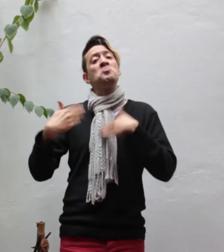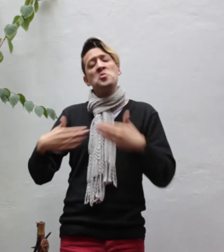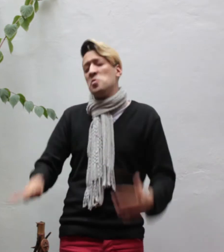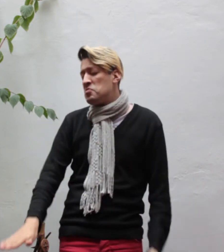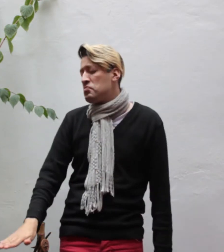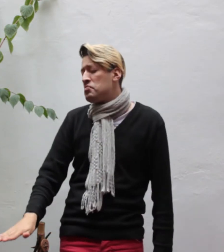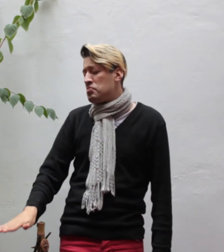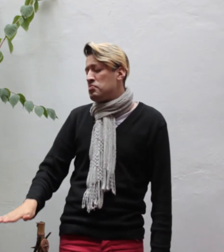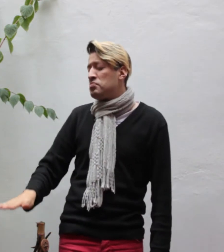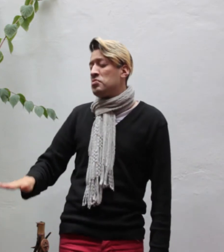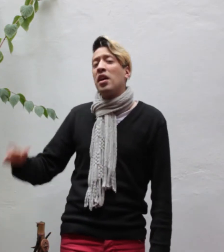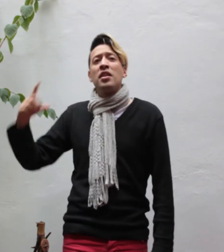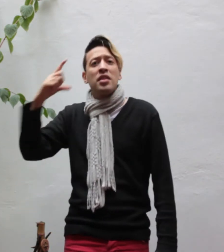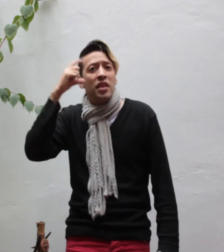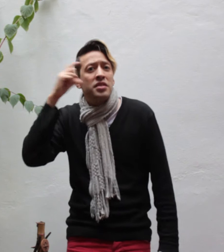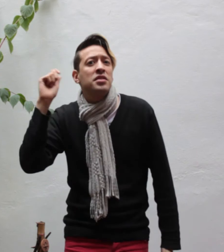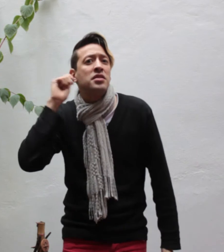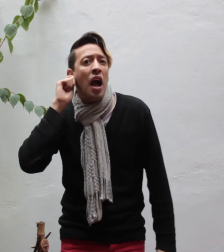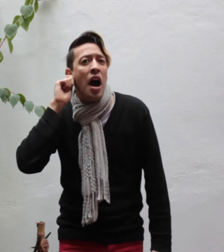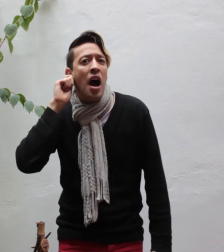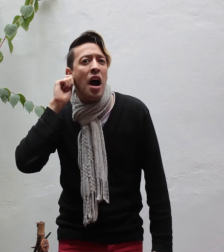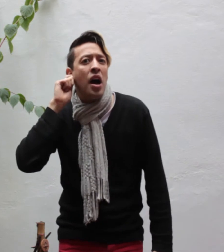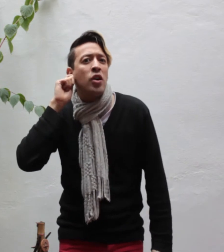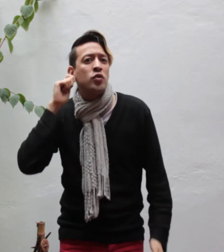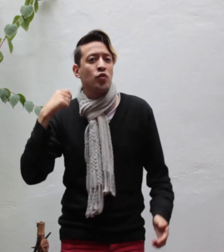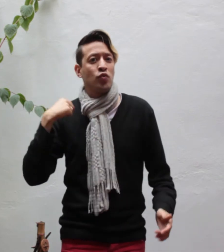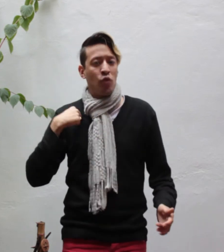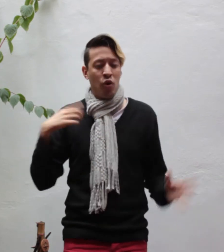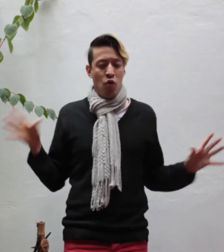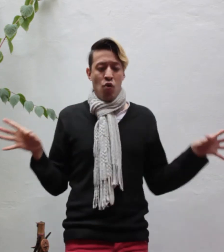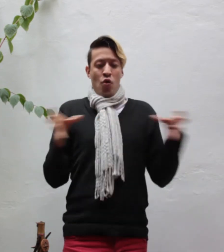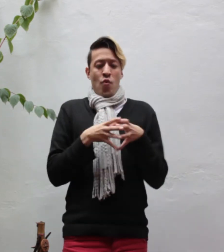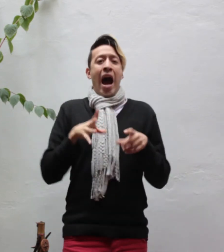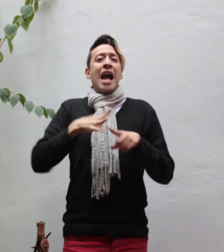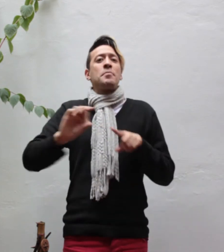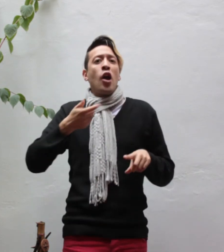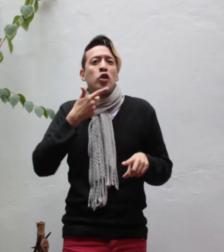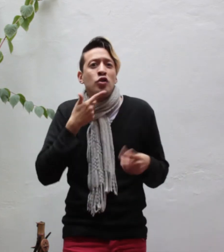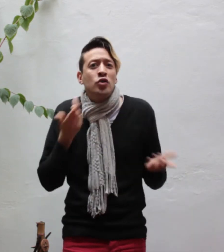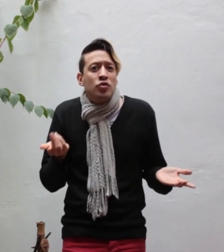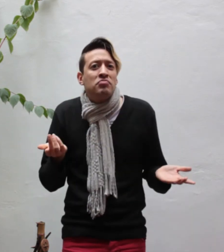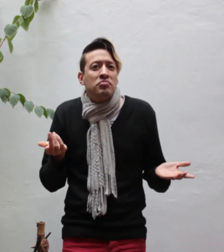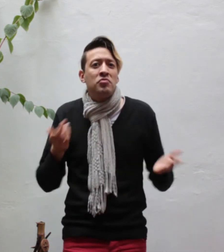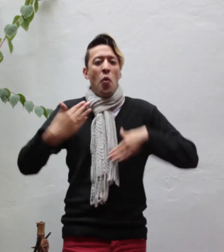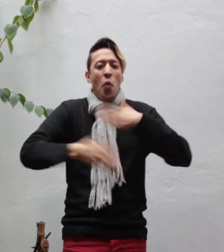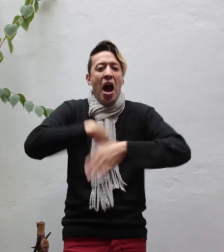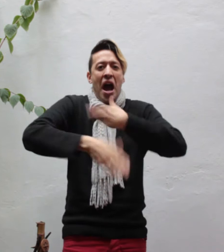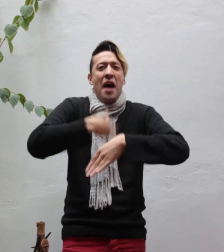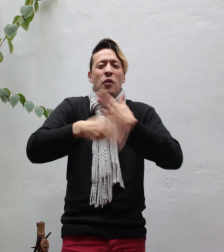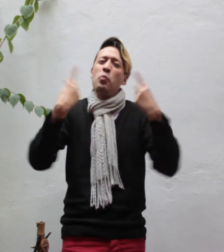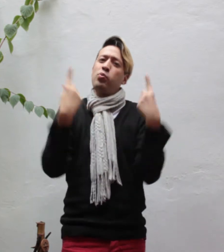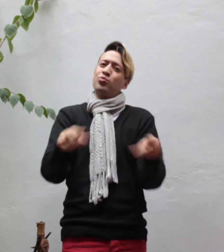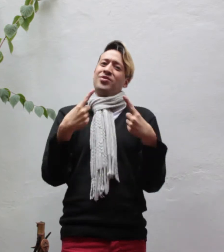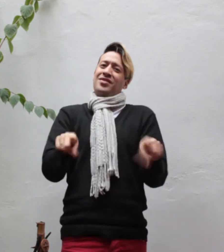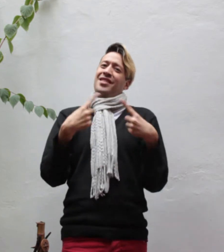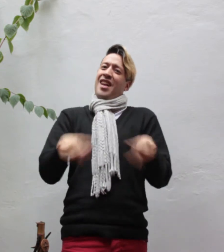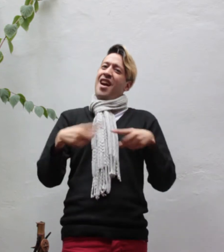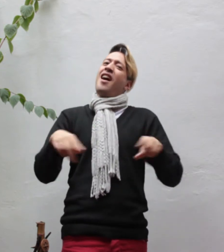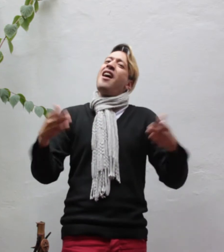A los 10 años, con sus hermanos jugaban con la música,